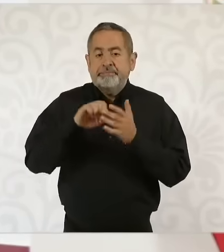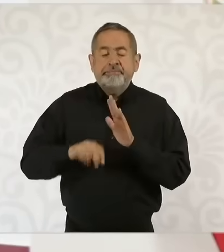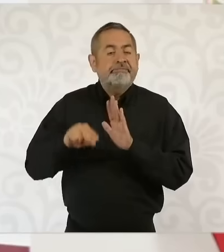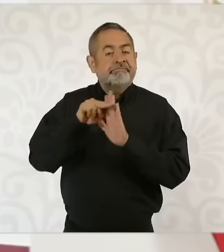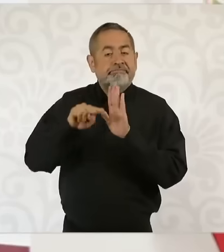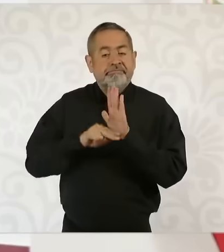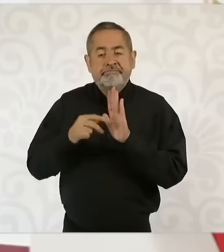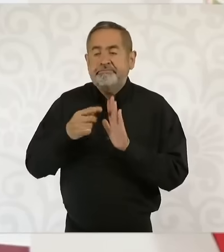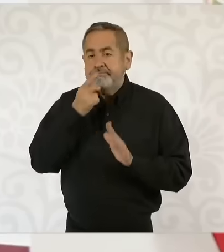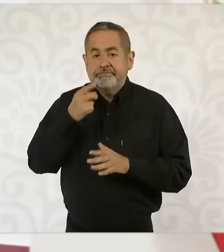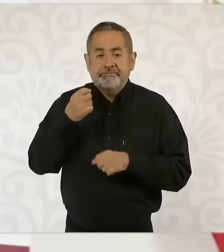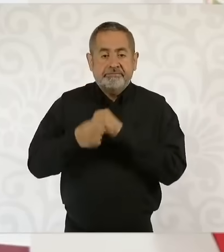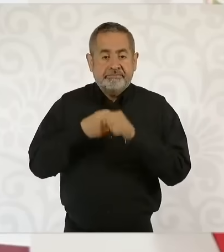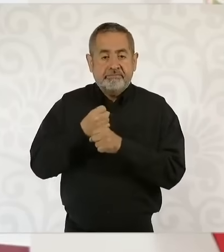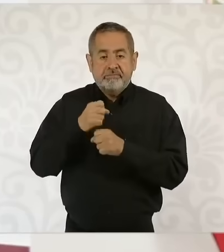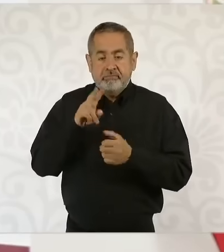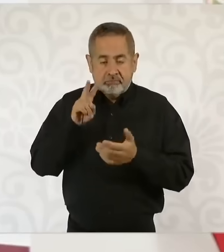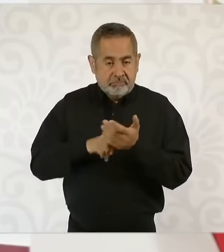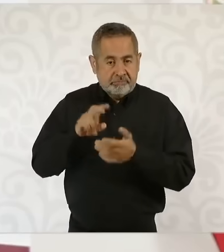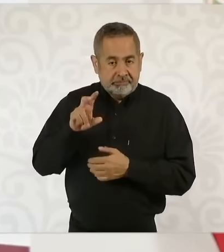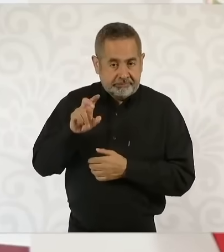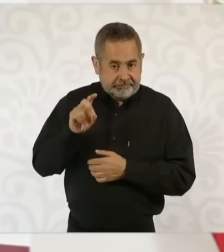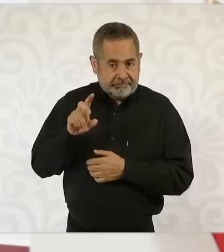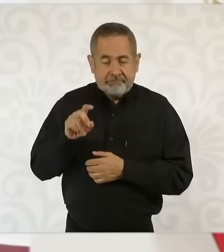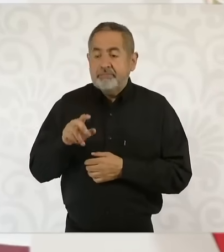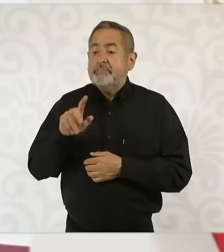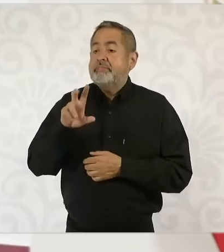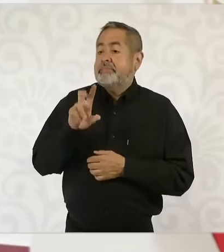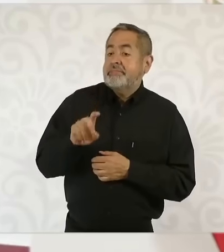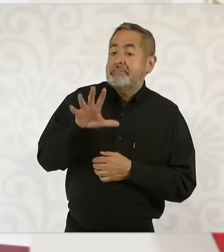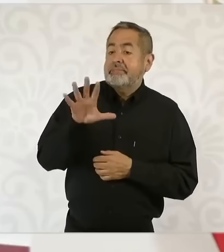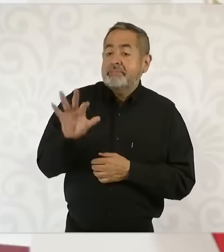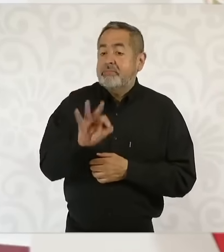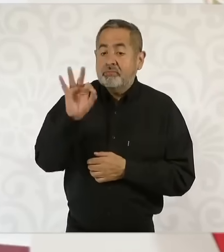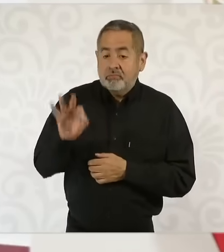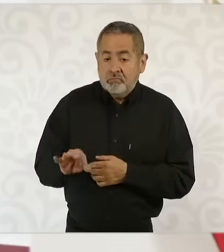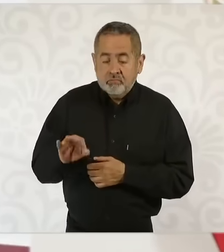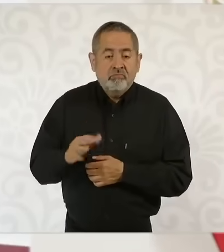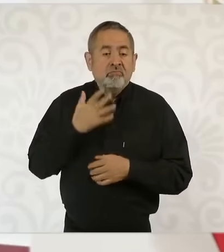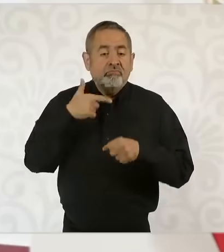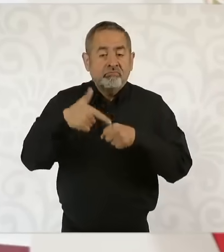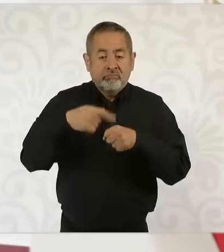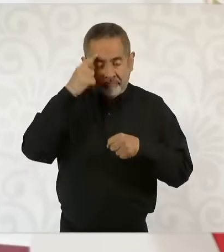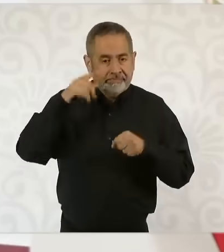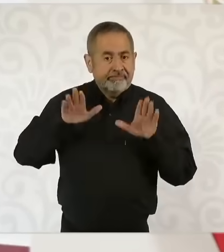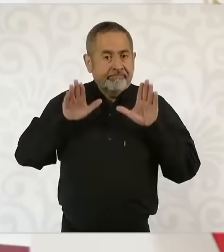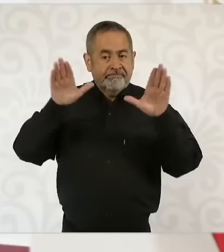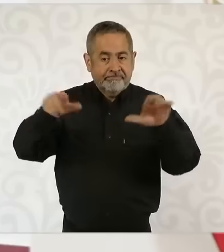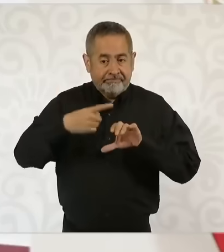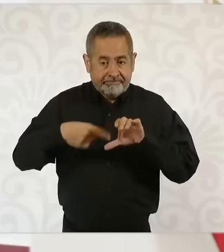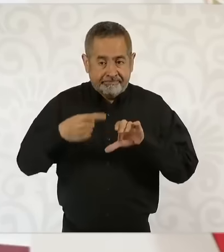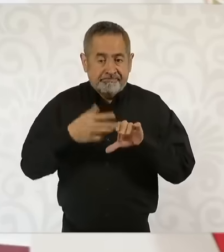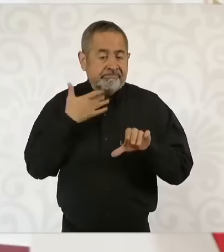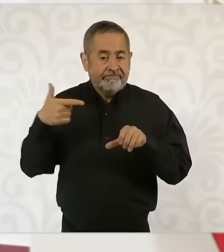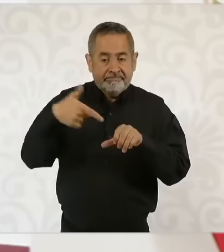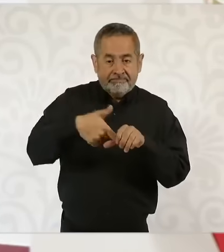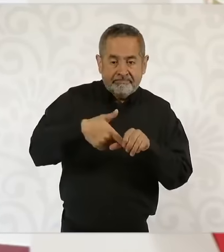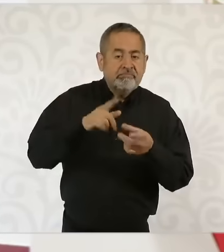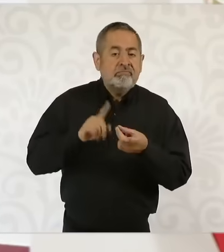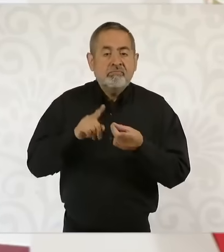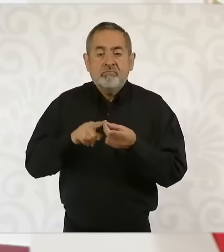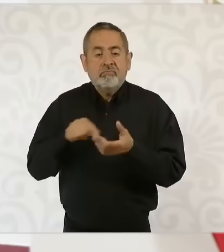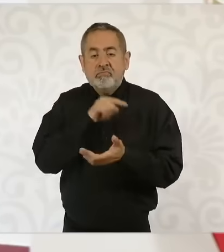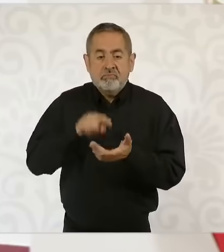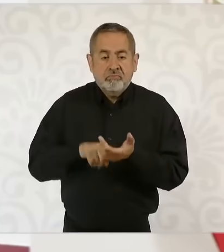para 2030 el 5% de la turbosina que utilicen los aviones comerciales debe ser eh de cero emisiones